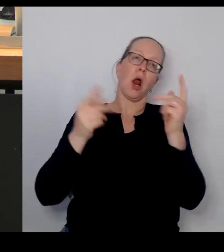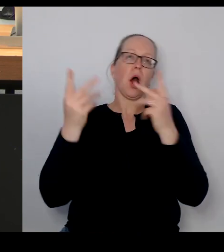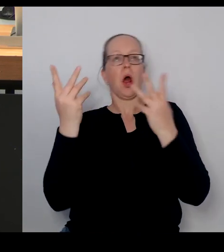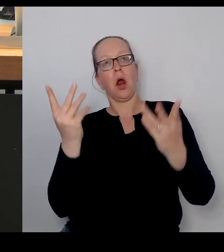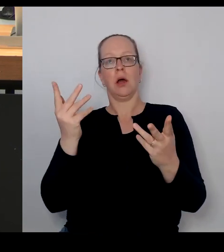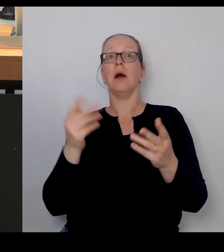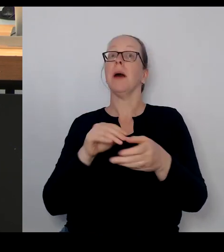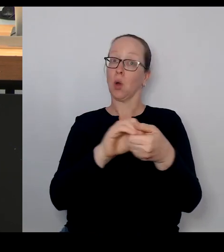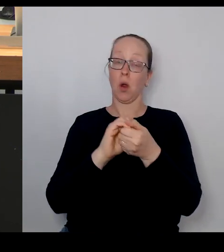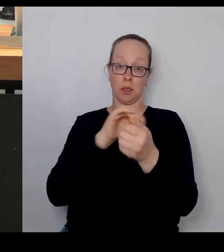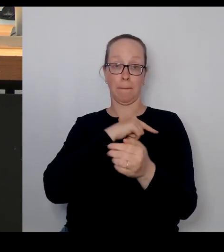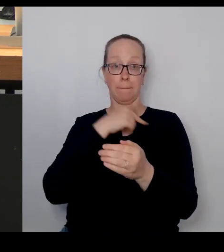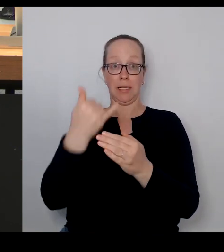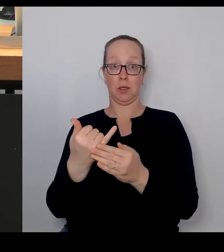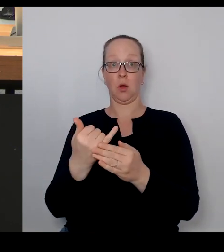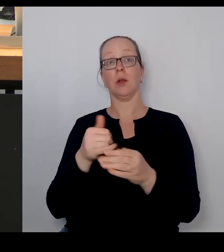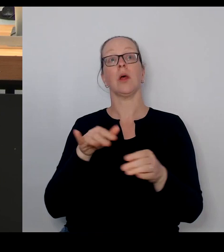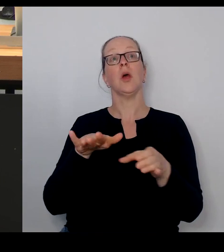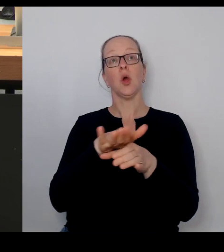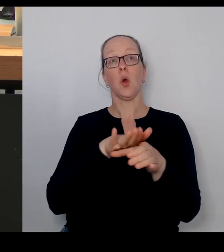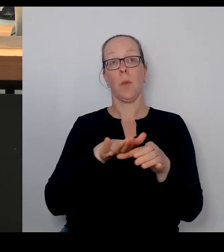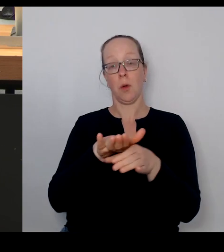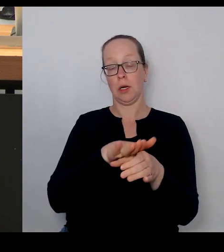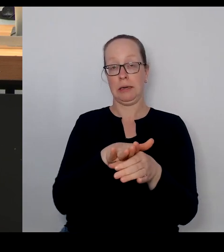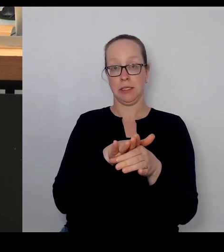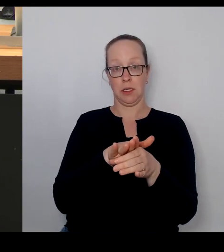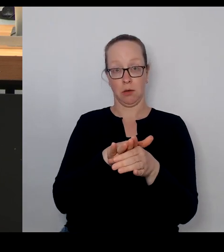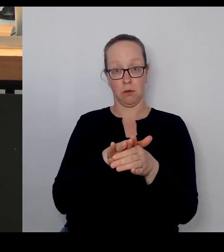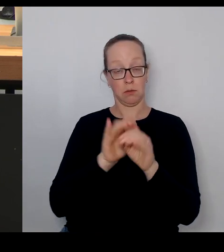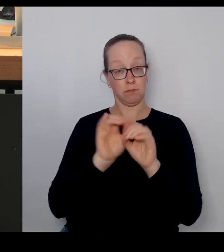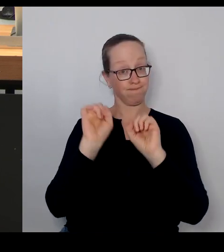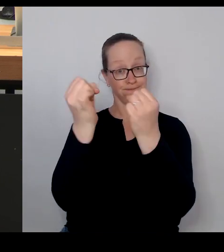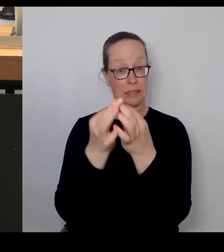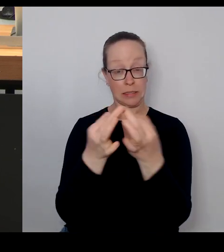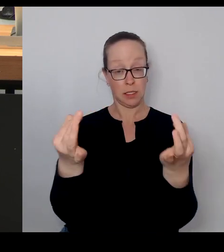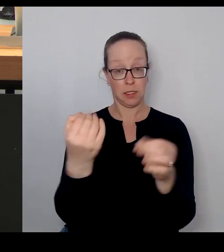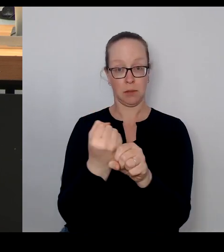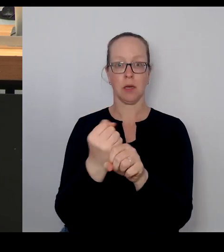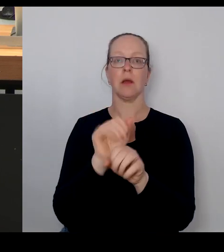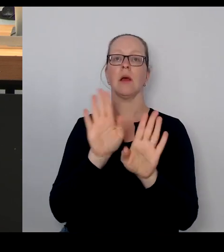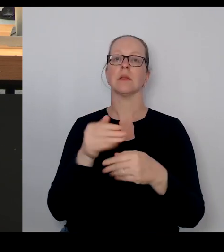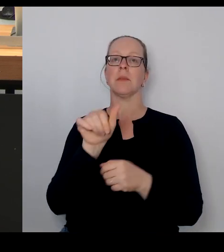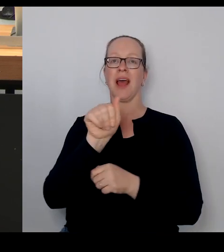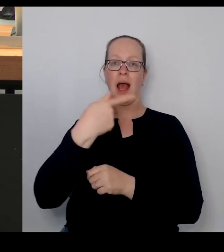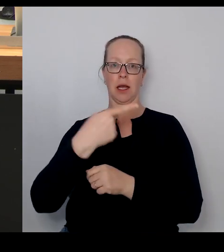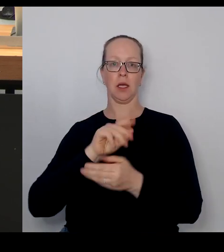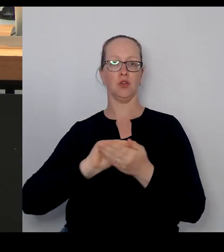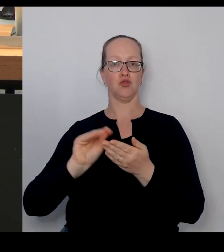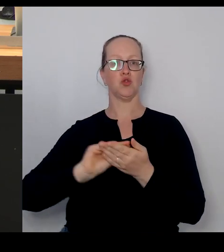Es gibt eine AG Schulreinigungen, die sich ab und an trifft, über Reinigungsstandards diskutiert und evaluiert.